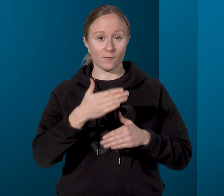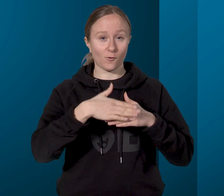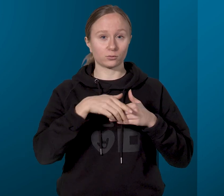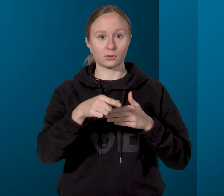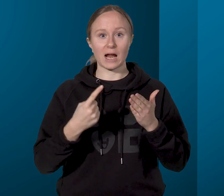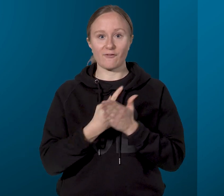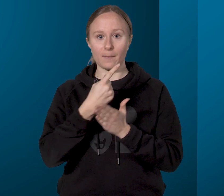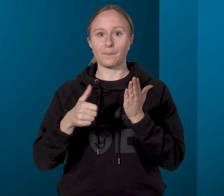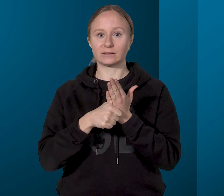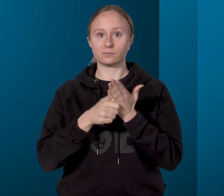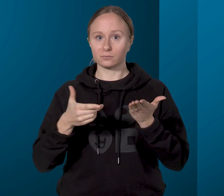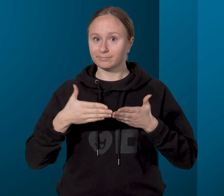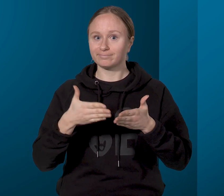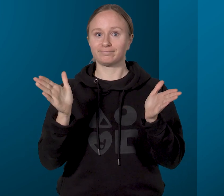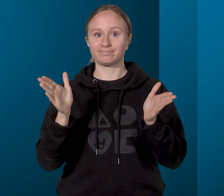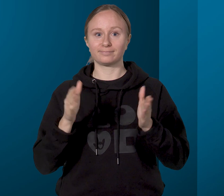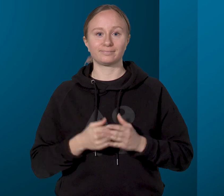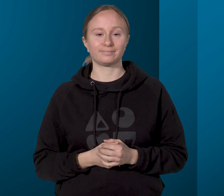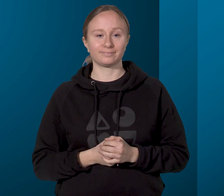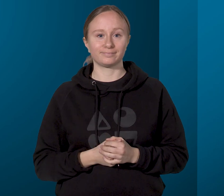och försäljningen av evenemangets biljetter har nu startat!